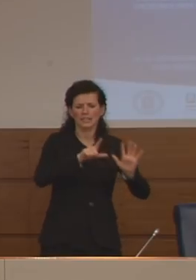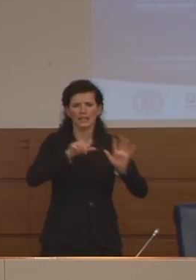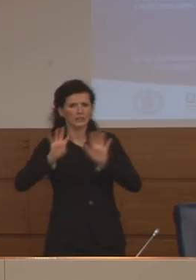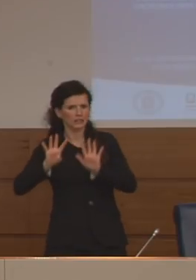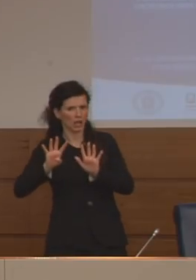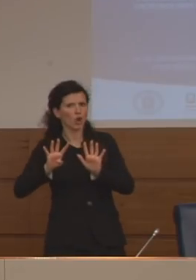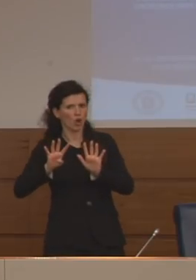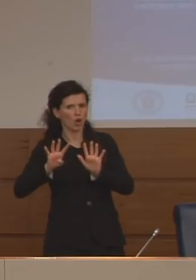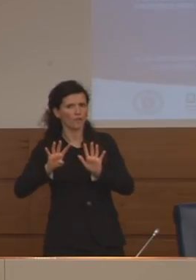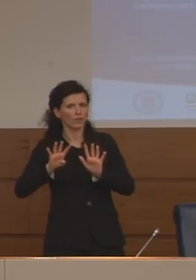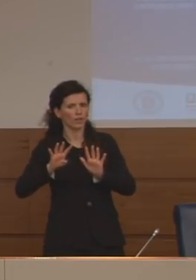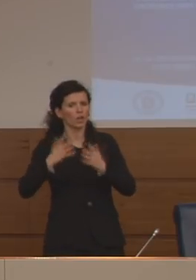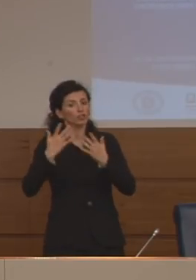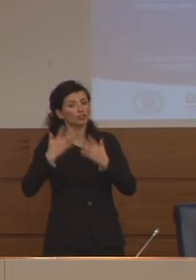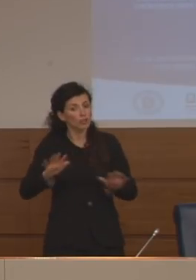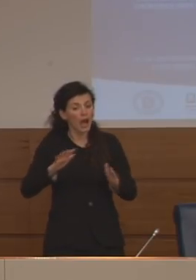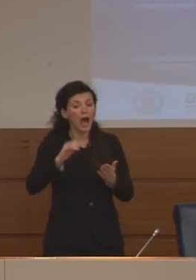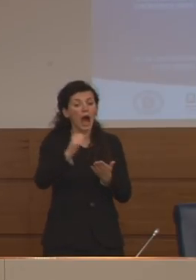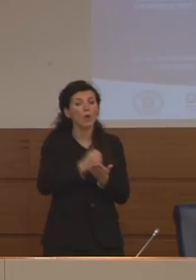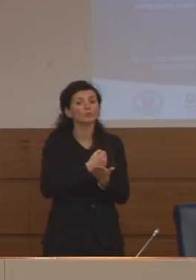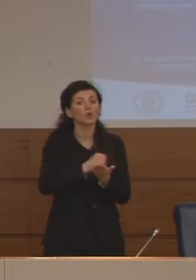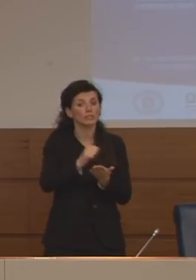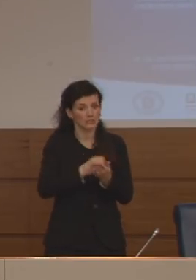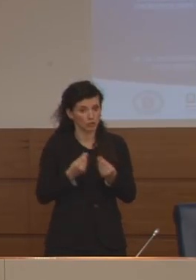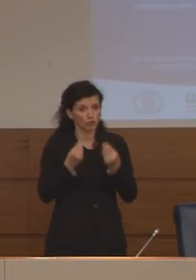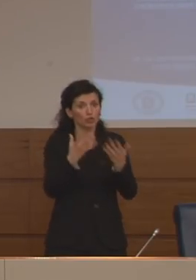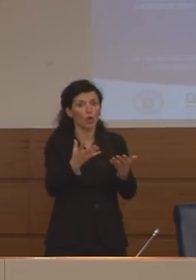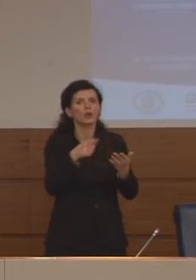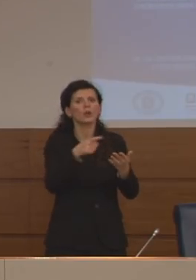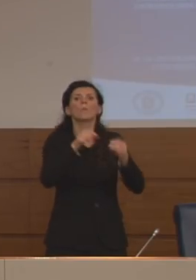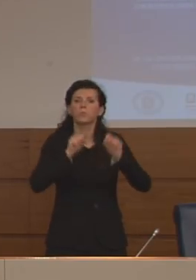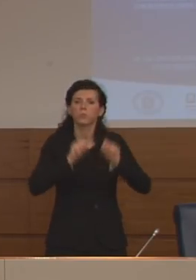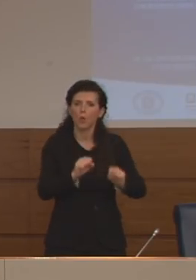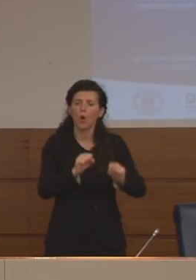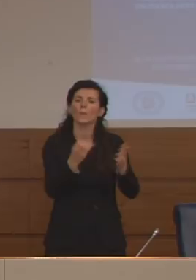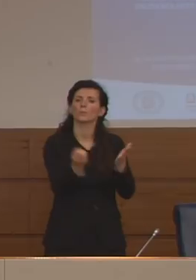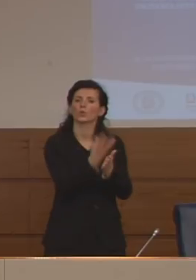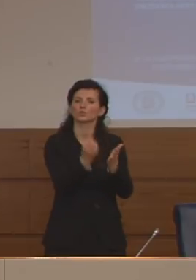state autorizzate a produrre, vuol dire che nella autocertificazione hanno